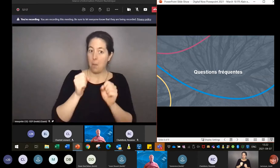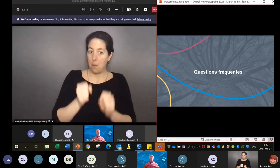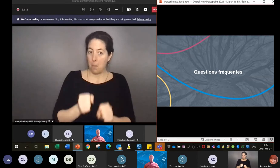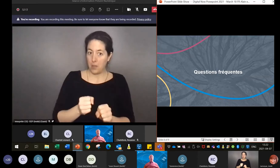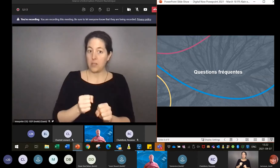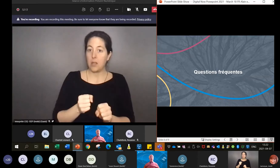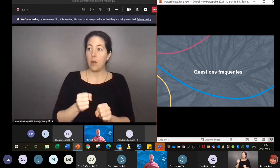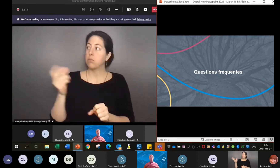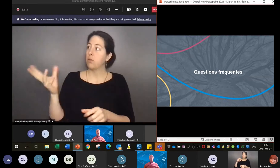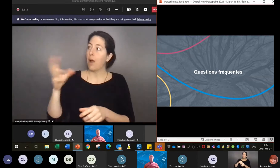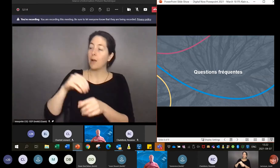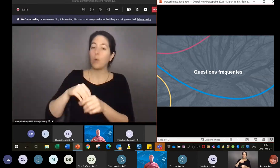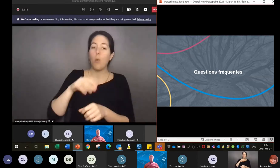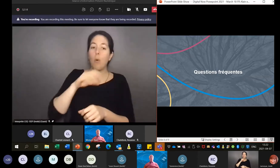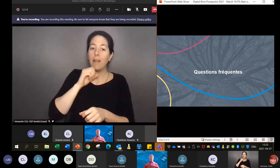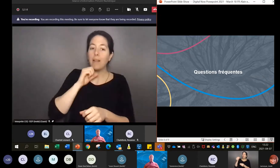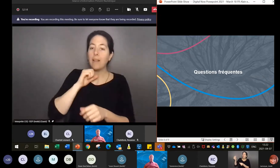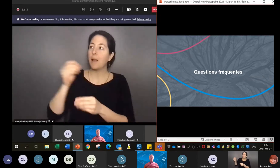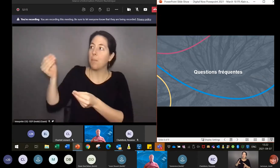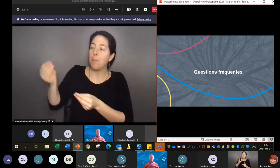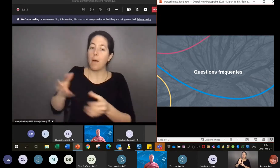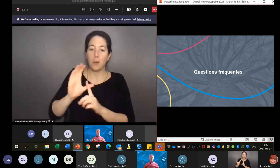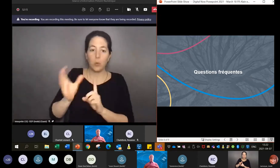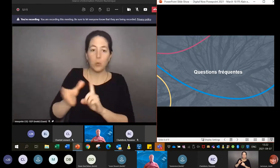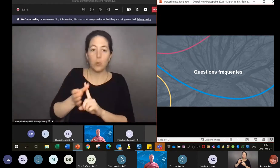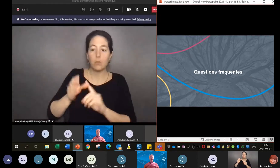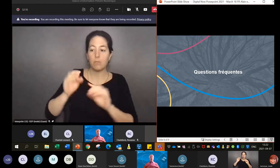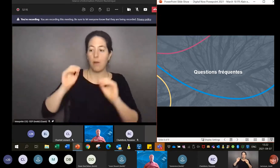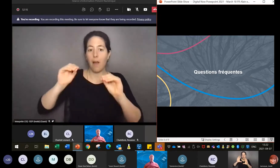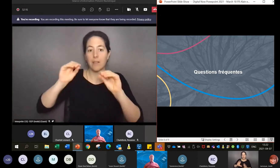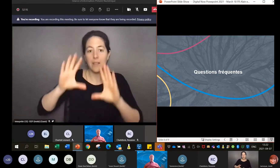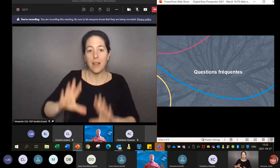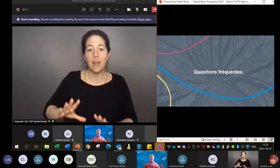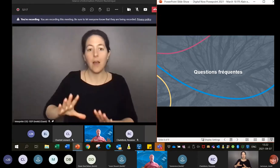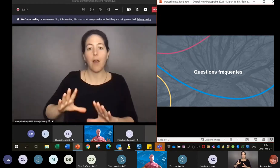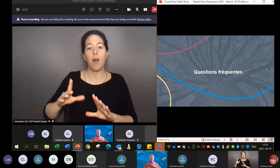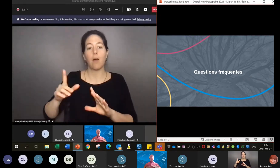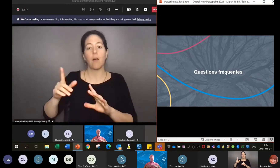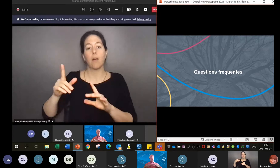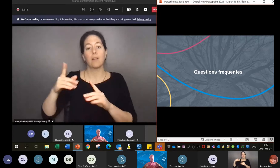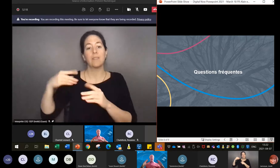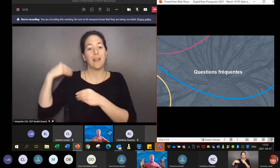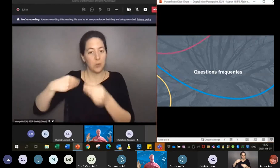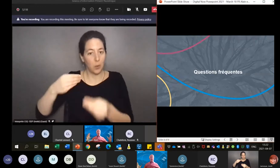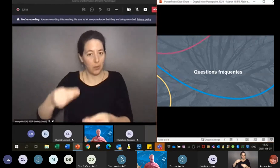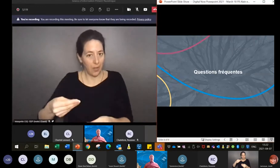des enseignants traditionnels. Donc il